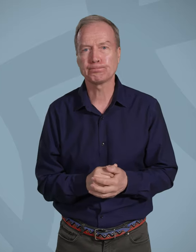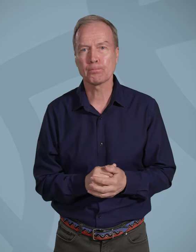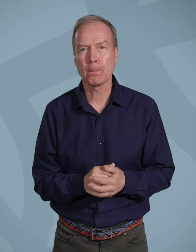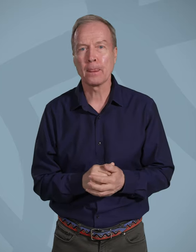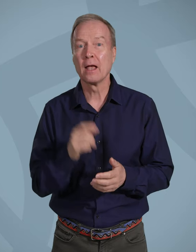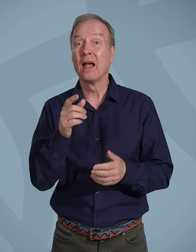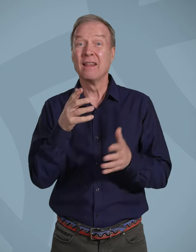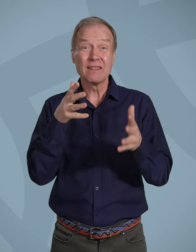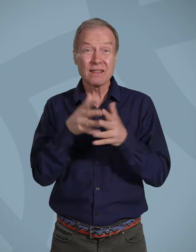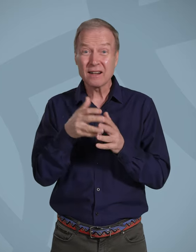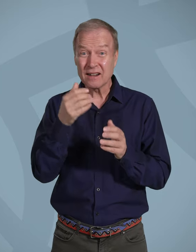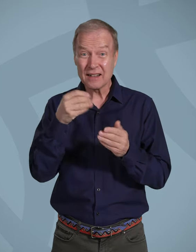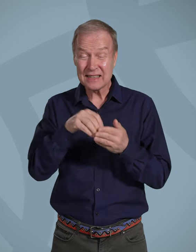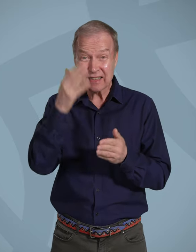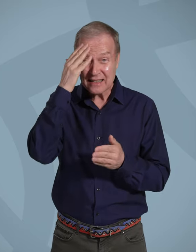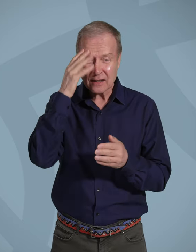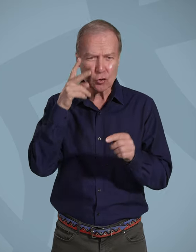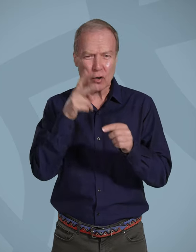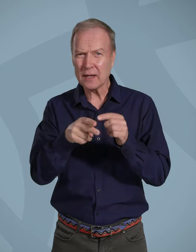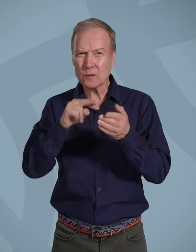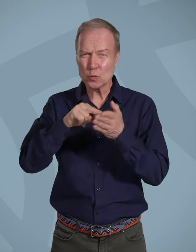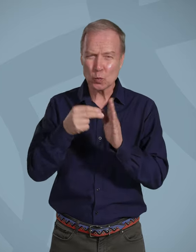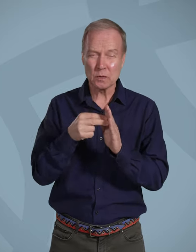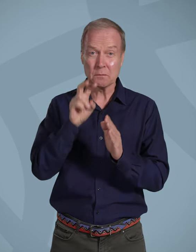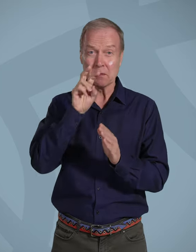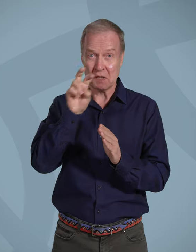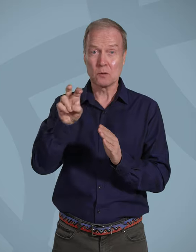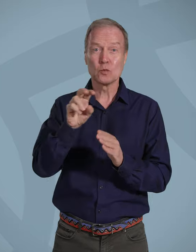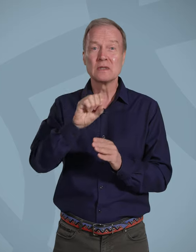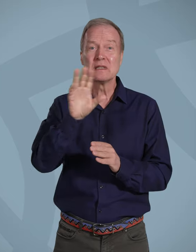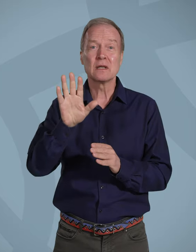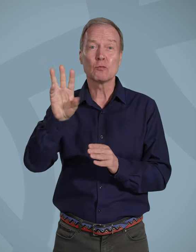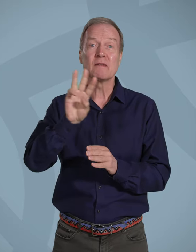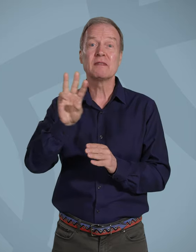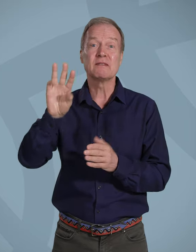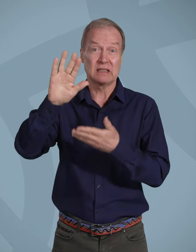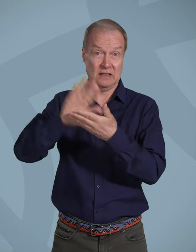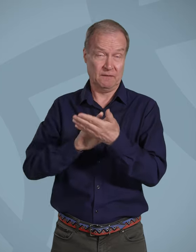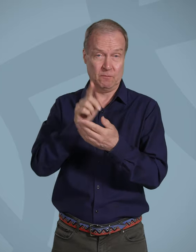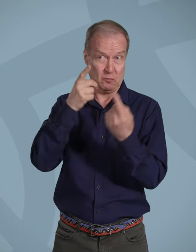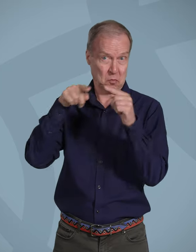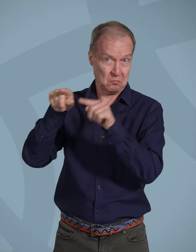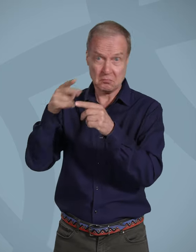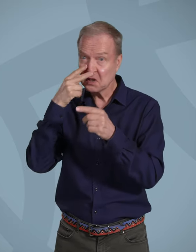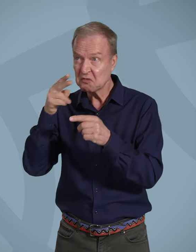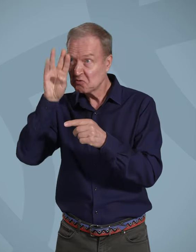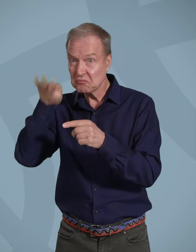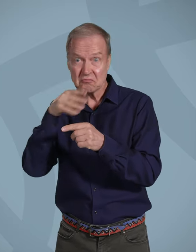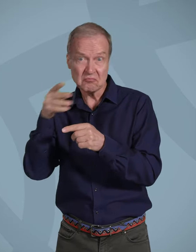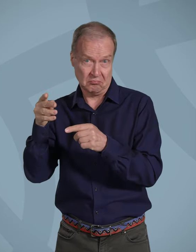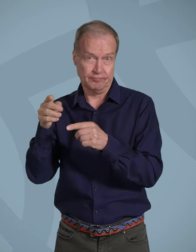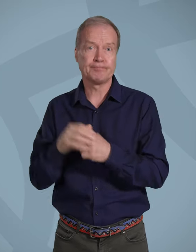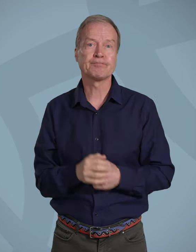Lisätietoja leikkaussuunnitelmasta löytyy Stean verkkosivulta.